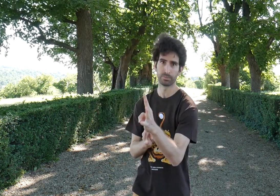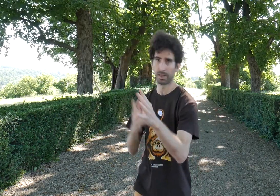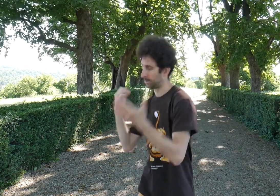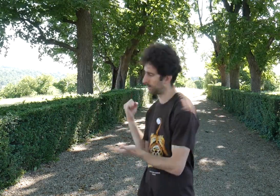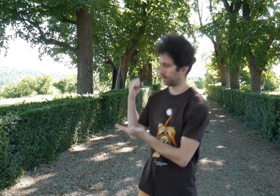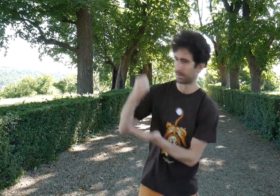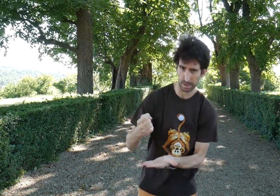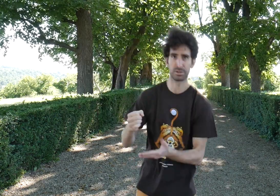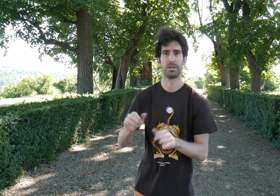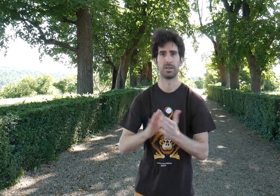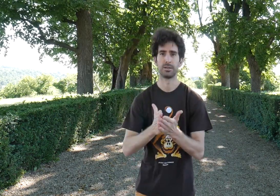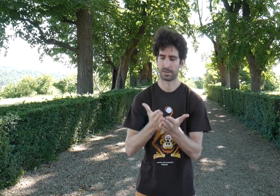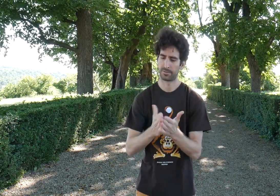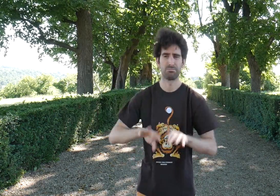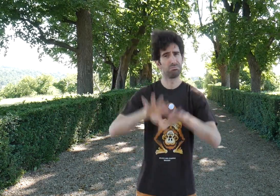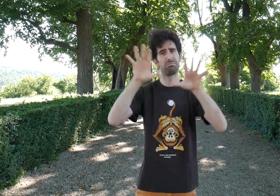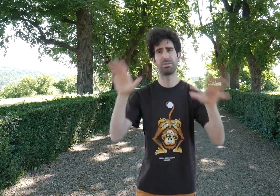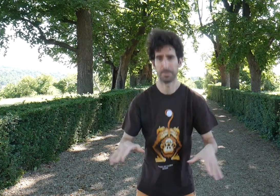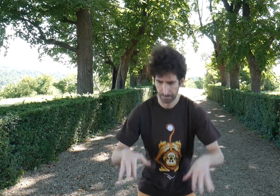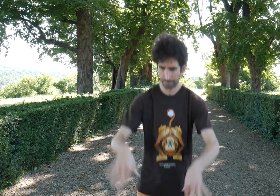Il a laissé en héritage plein de livres dont :